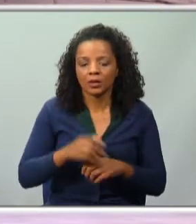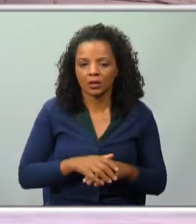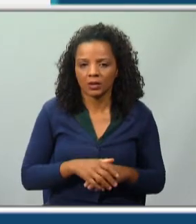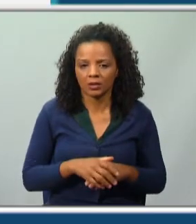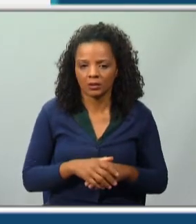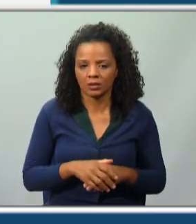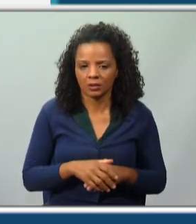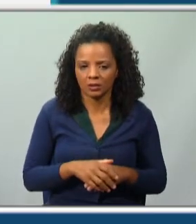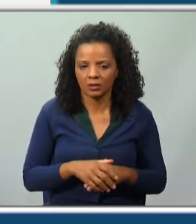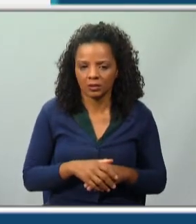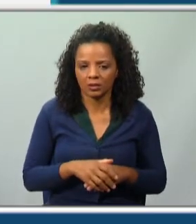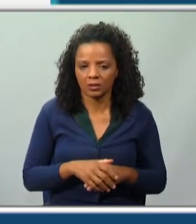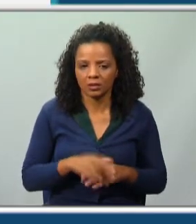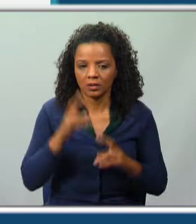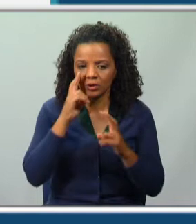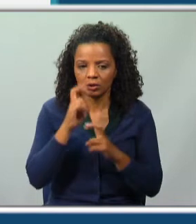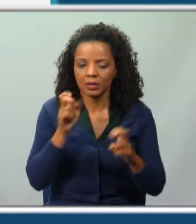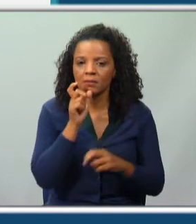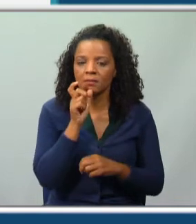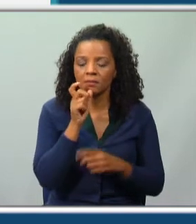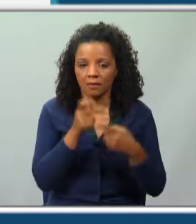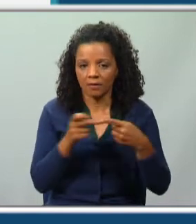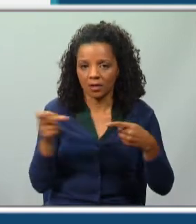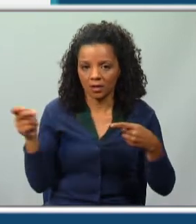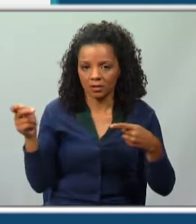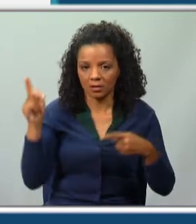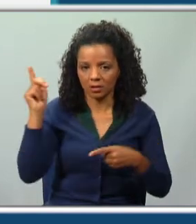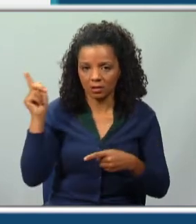exercício pede-nos que nós vamos descobrir nesta frase que temos e vamos 運動要求我們去在這句話中找出我們擁有並且我們將